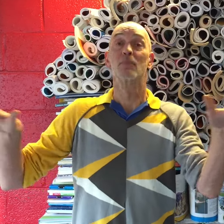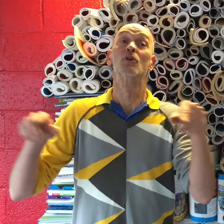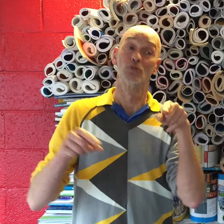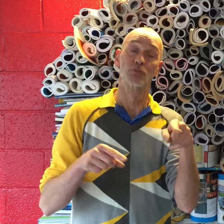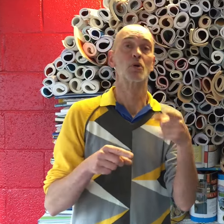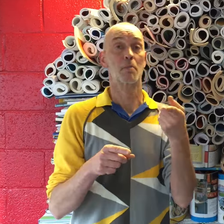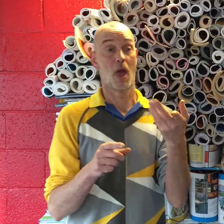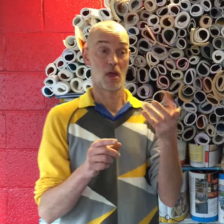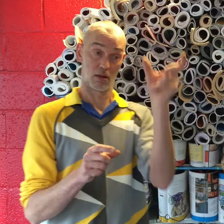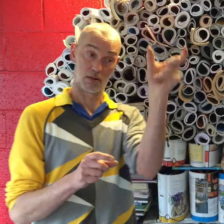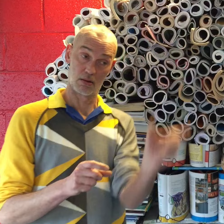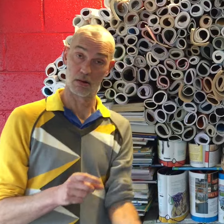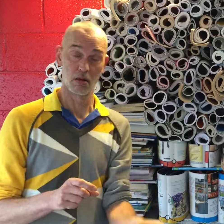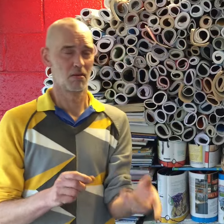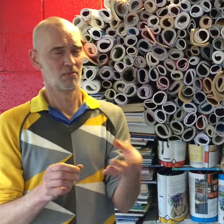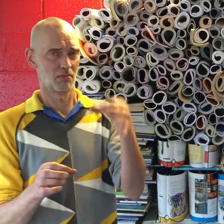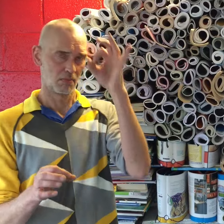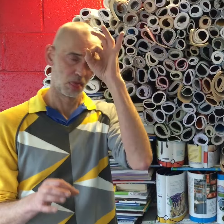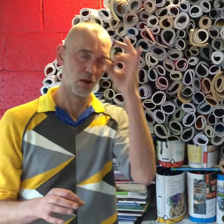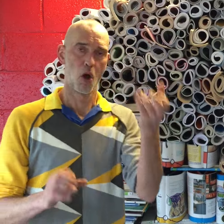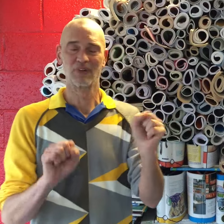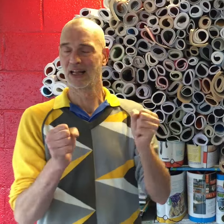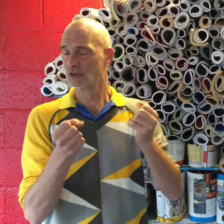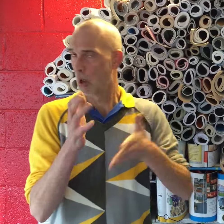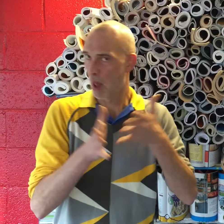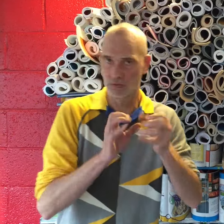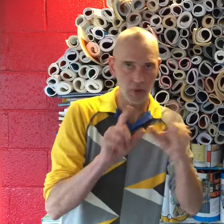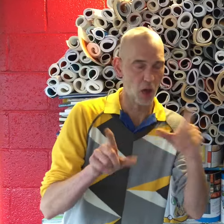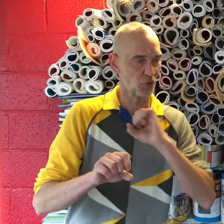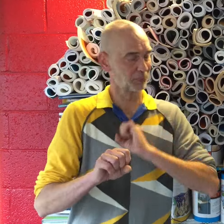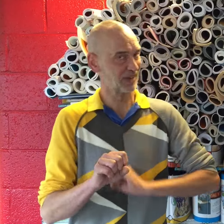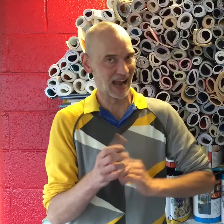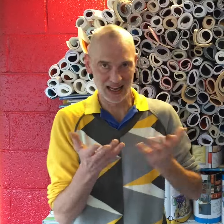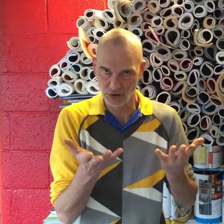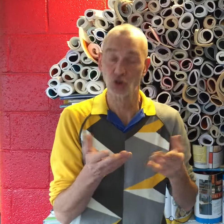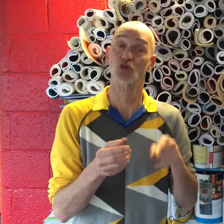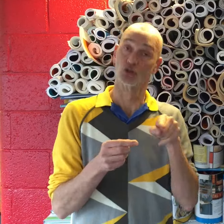Dus een persoon die geen gebarentaal kent of beheersen,